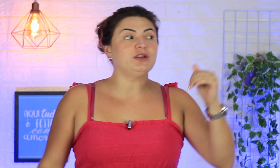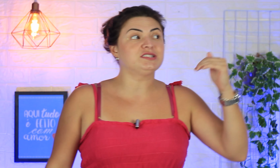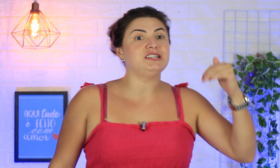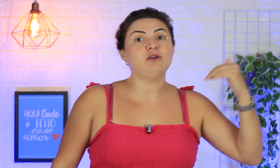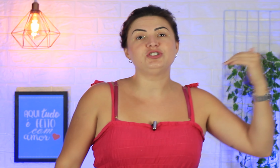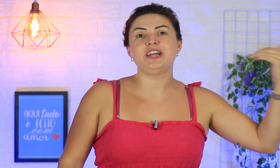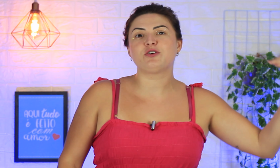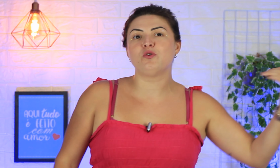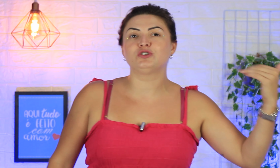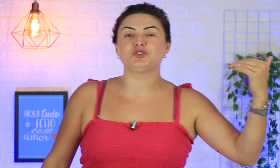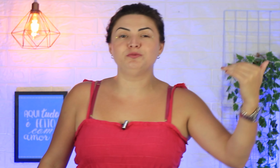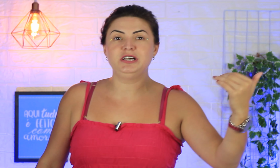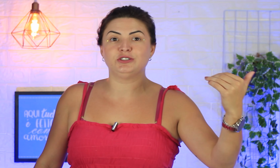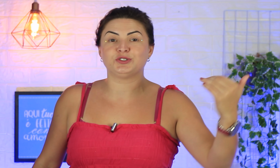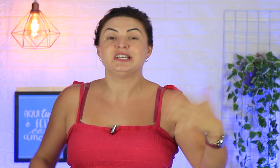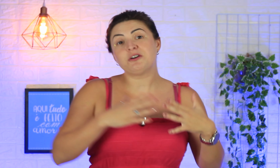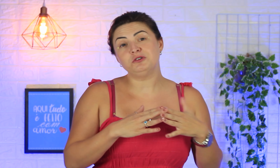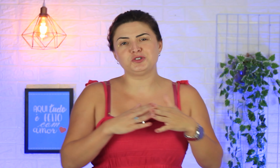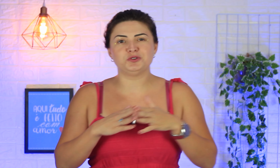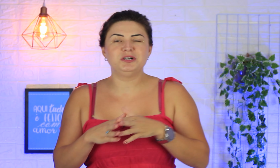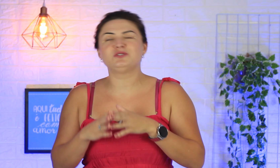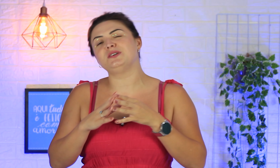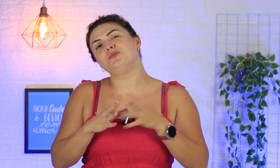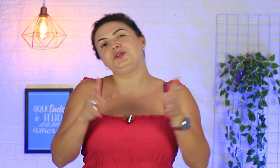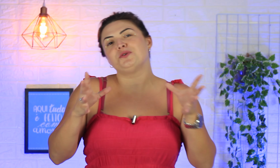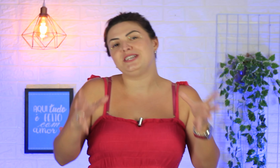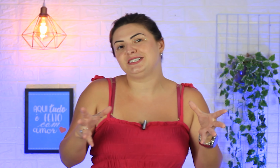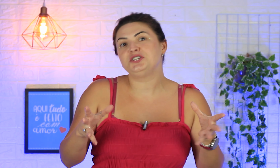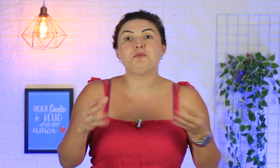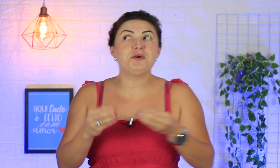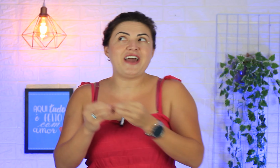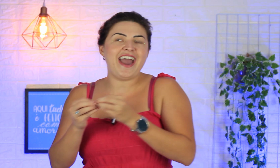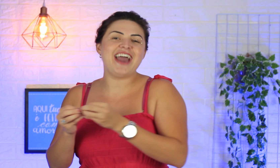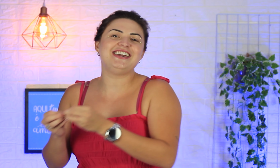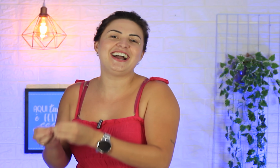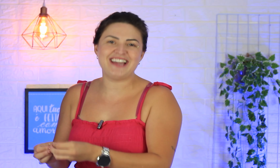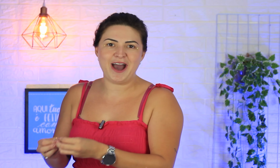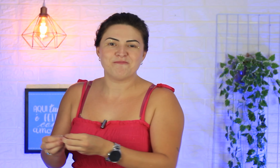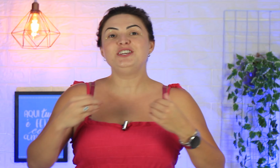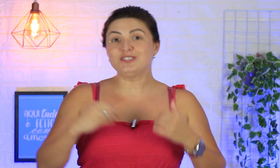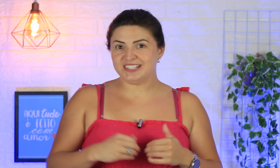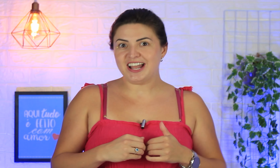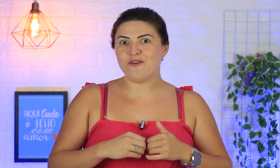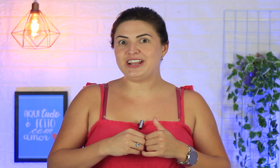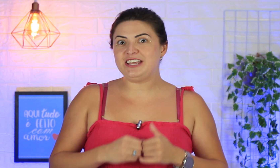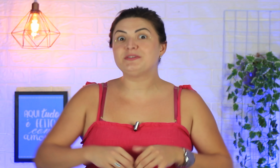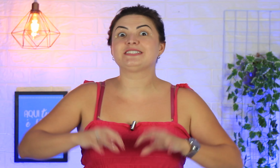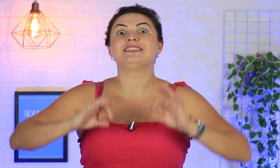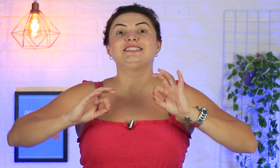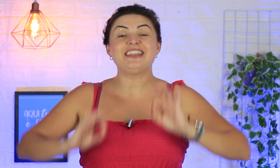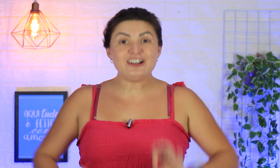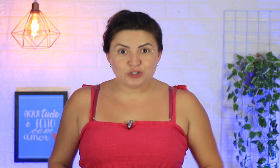que é o sinal de Recursos Humanos recursos humanos é muito conhecido por RH e o sinal em Libras será